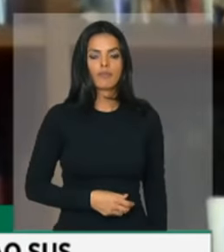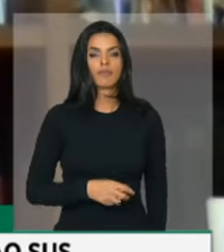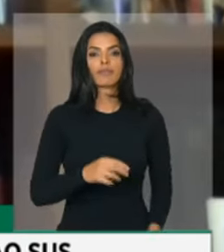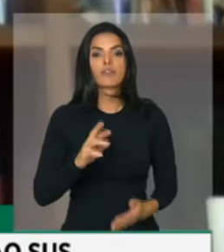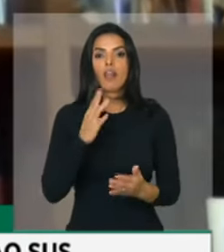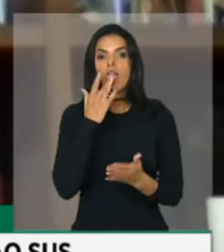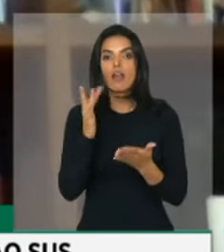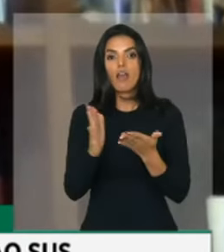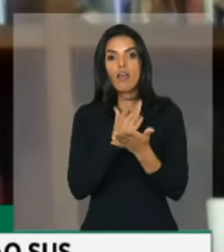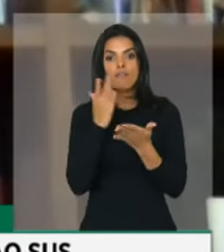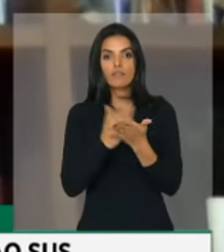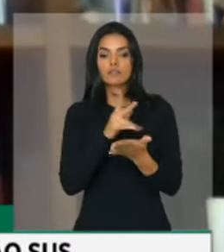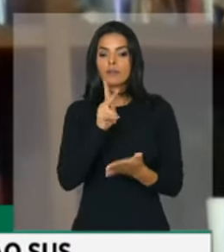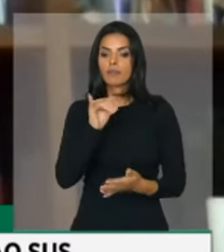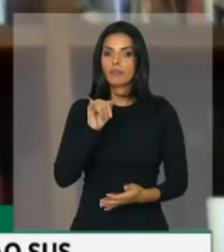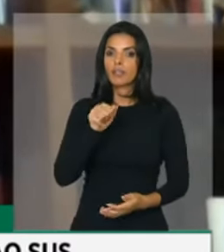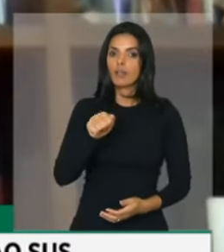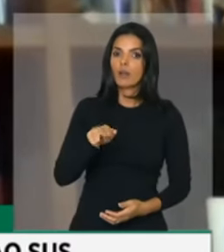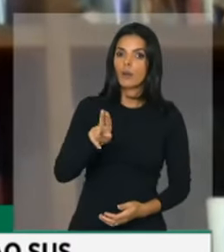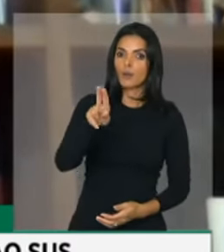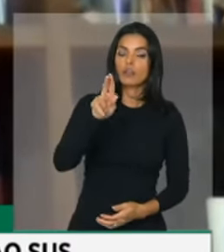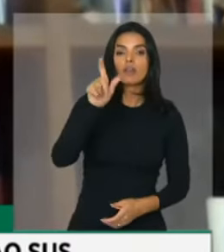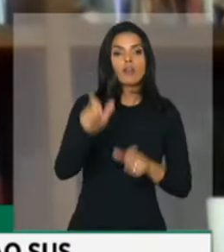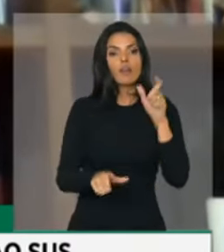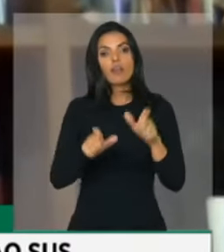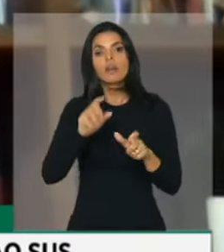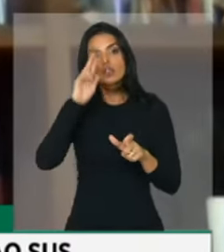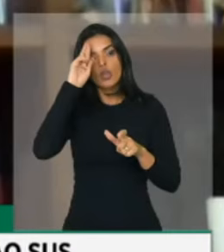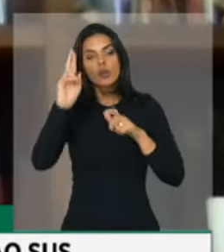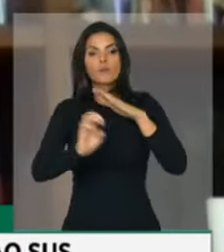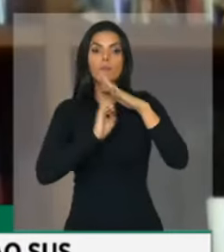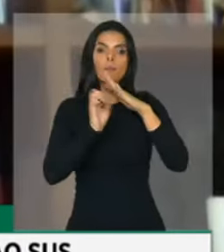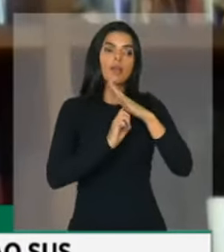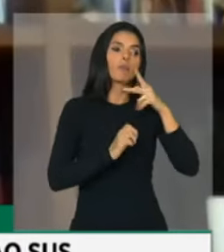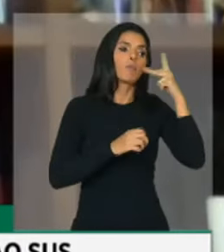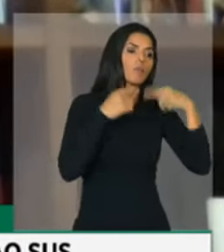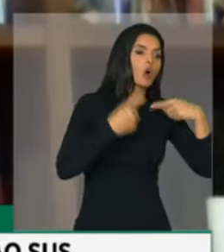QUE POLÍTICOS E EMPRESÁRIOS DO SETOR DE TRANSPORTES,